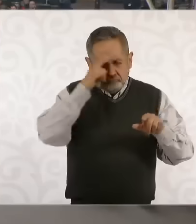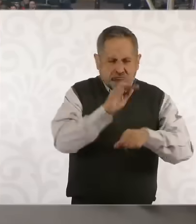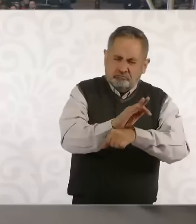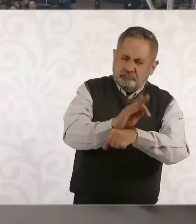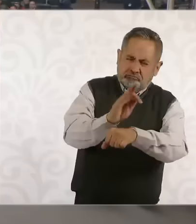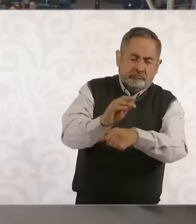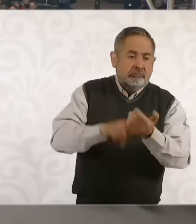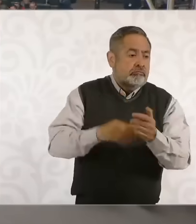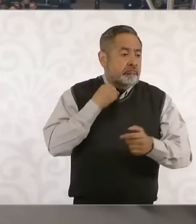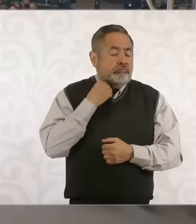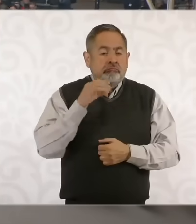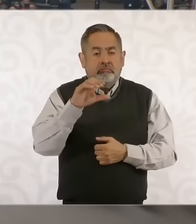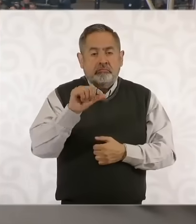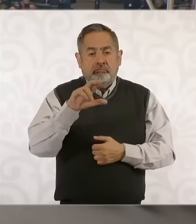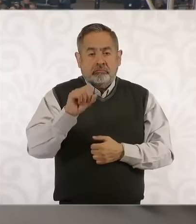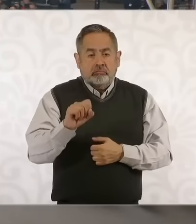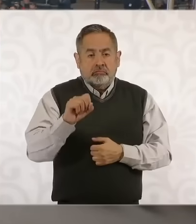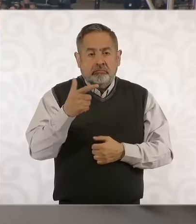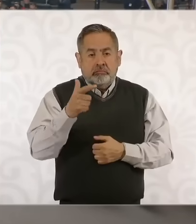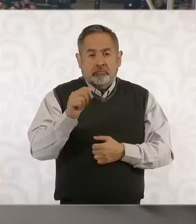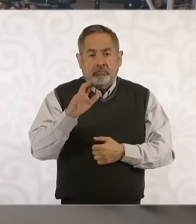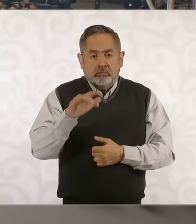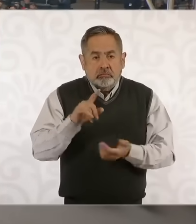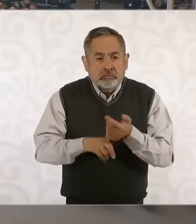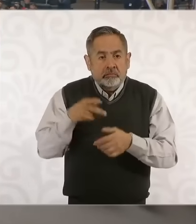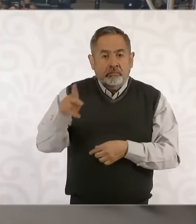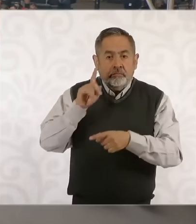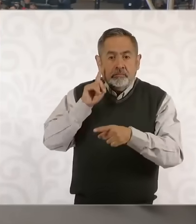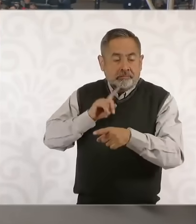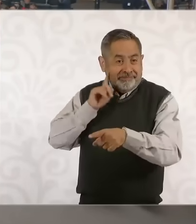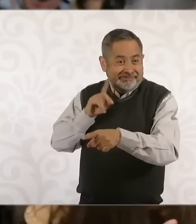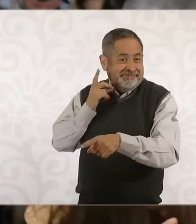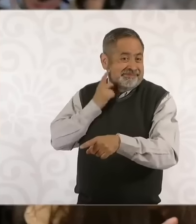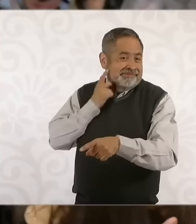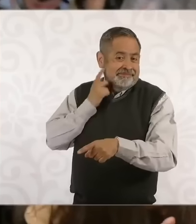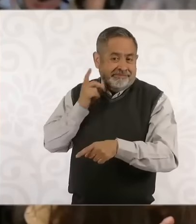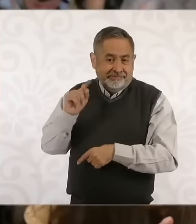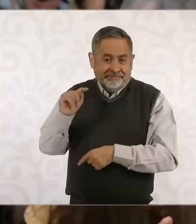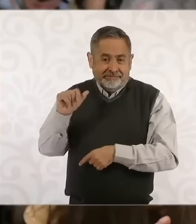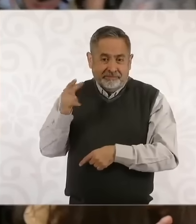del abogado Carlos González García. Sin embargo, la diputada Portlagua Quimilpalta eh pues eh